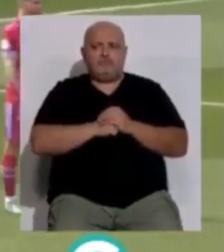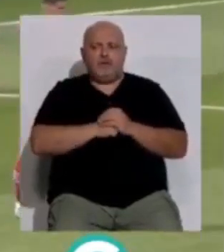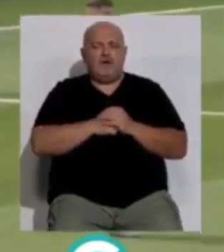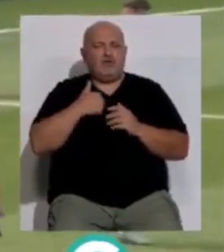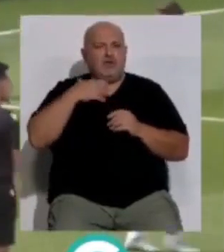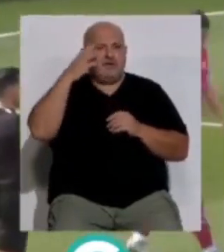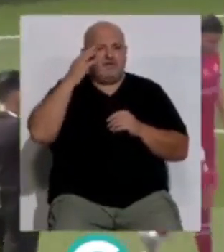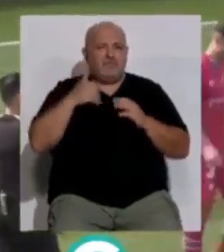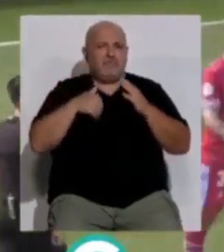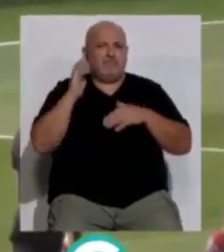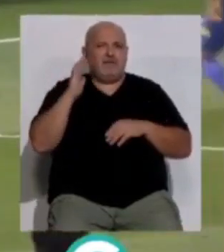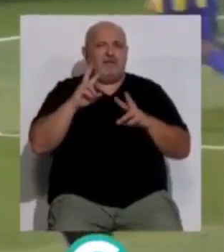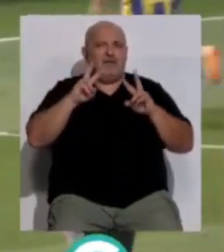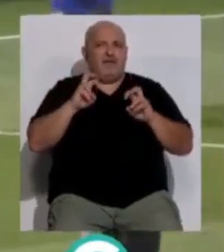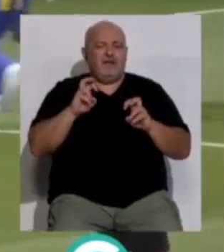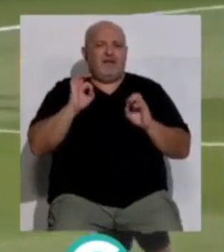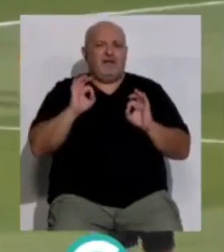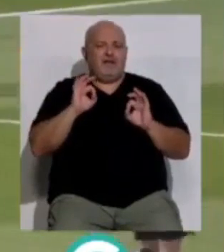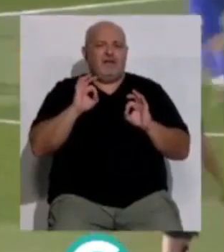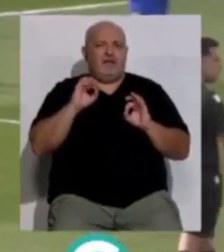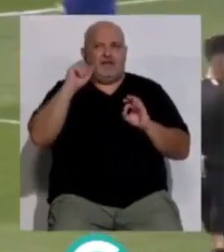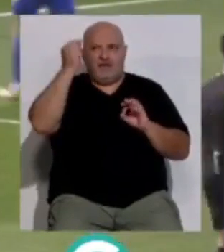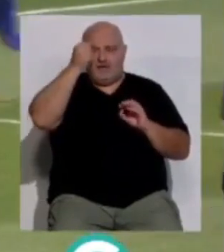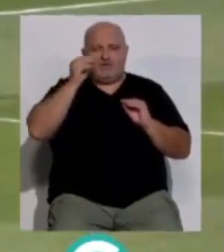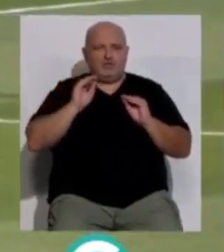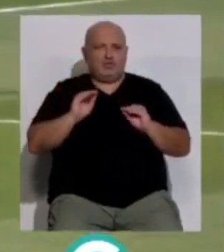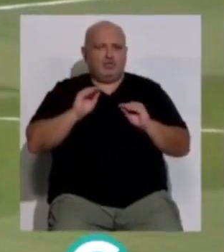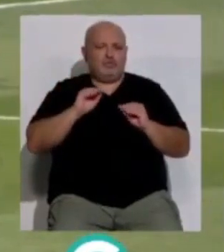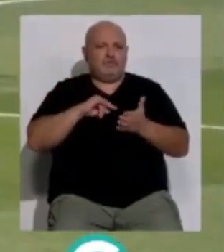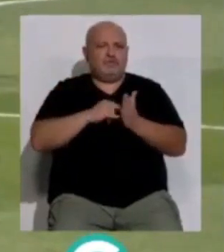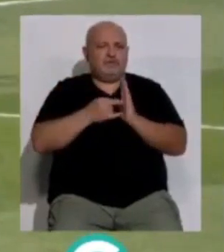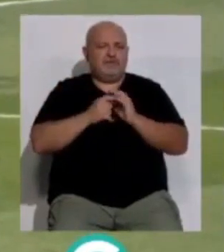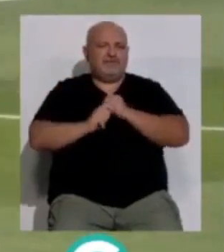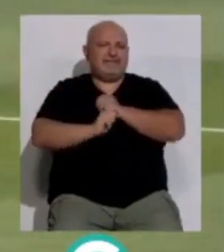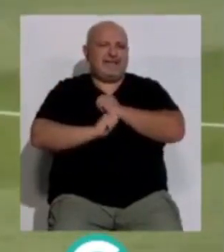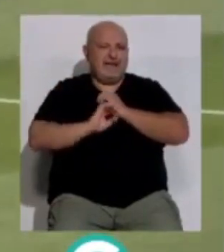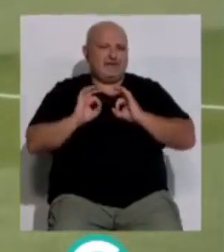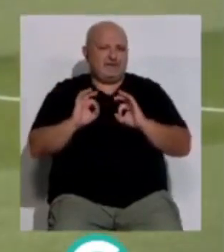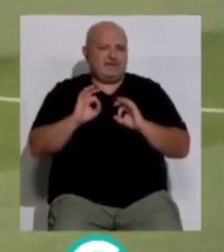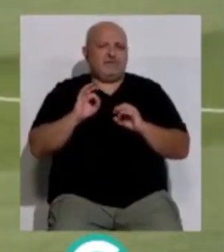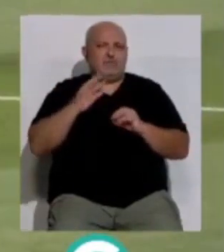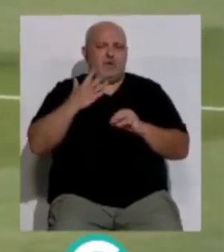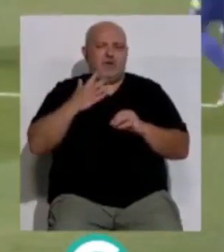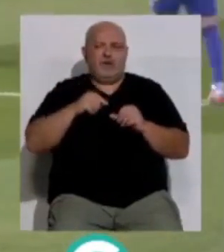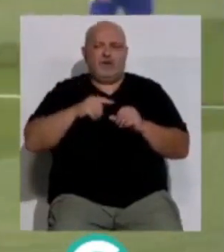creo que más que hablar de sus cualidades técnico tácticas porque también es un buen pasador en